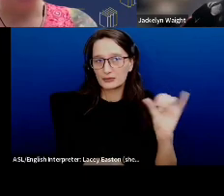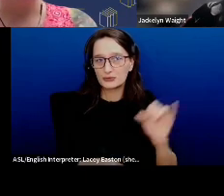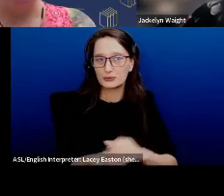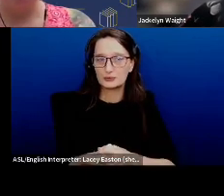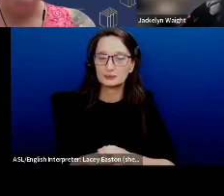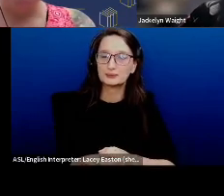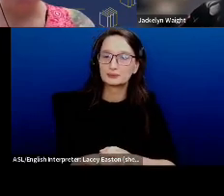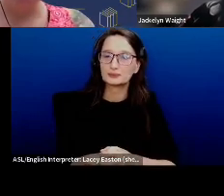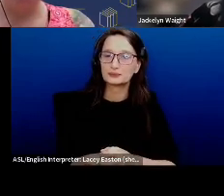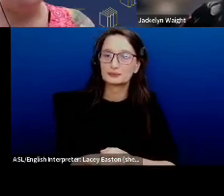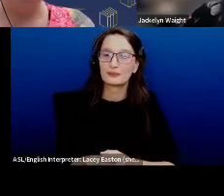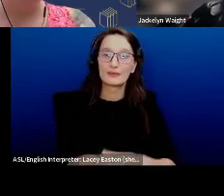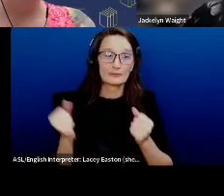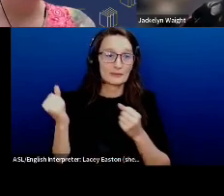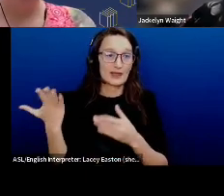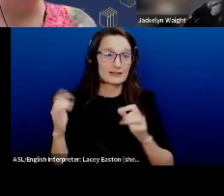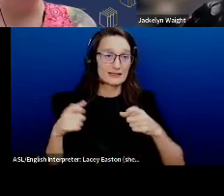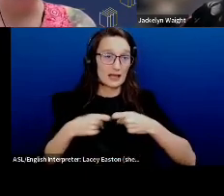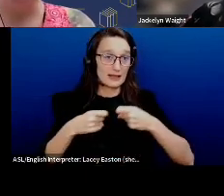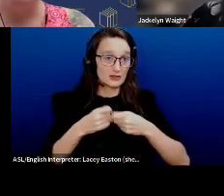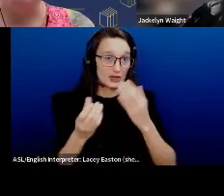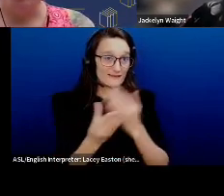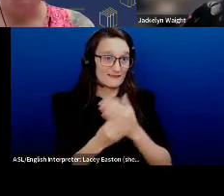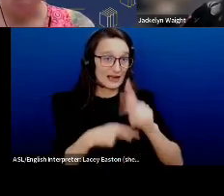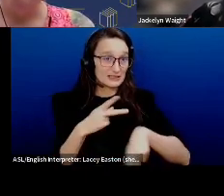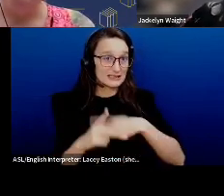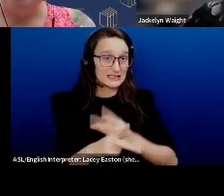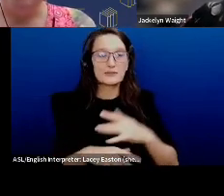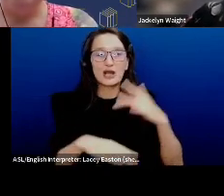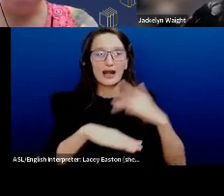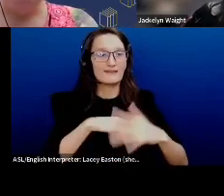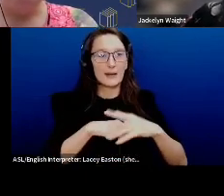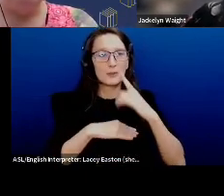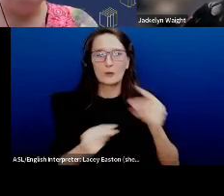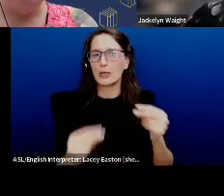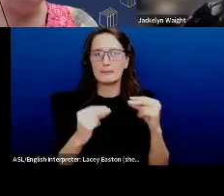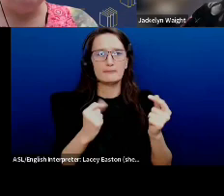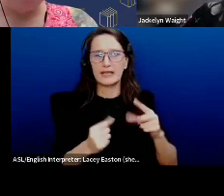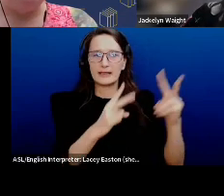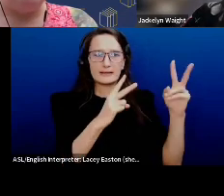Estos archivos electrónicos están disponibles para descarga inmediata. Puede obtener un